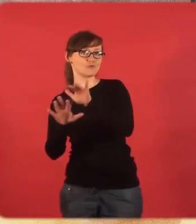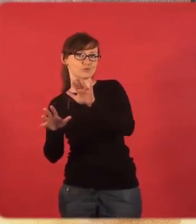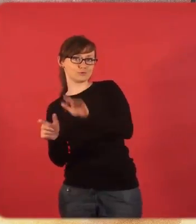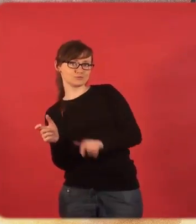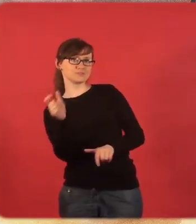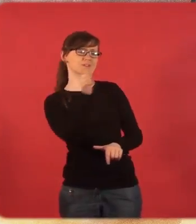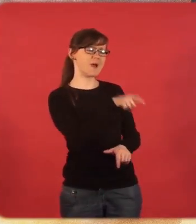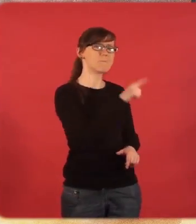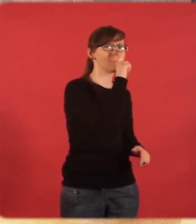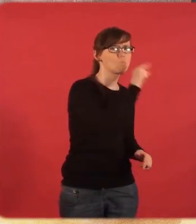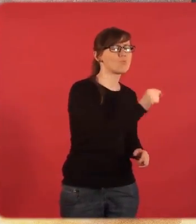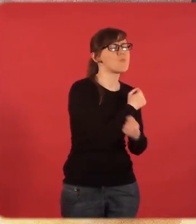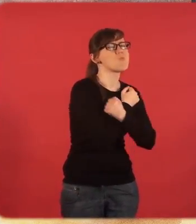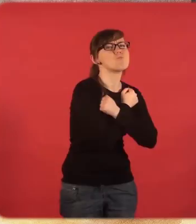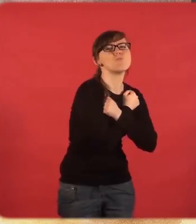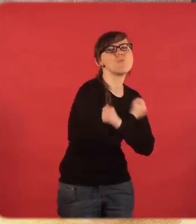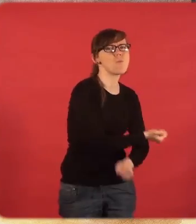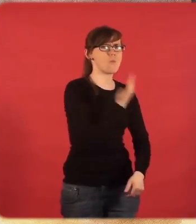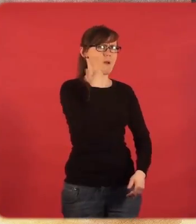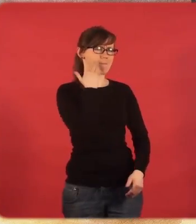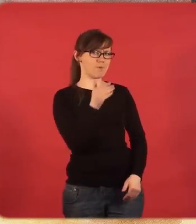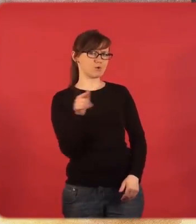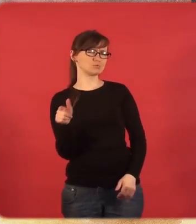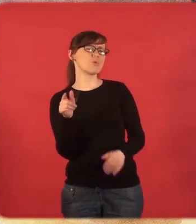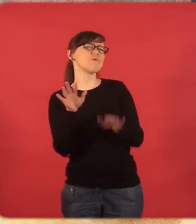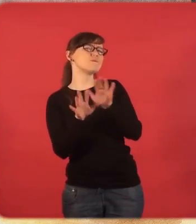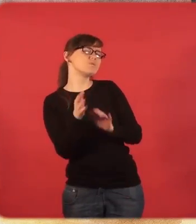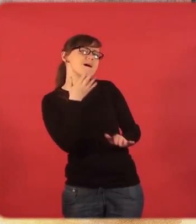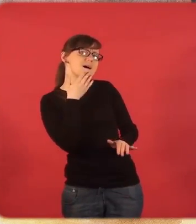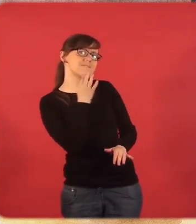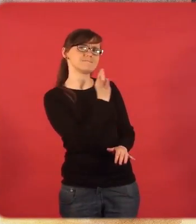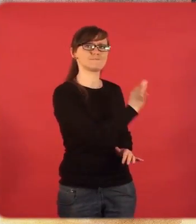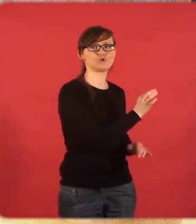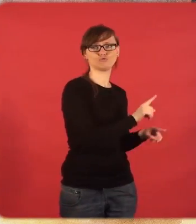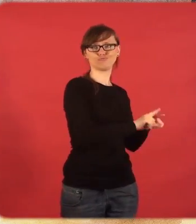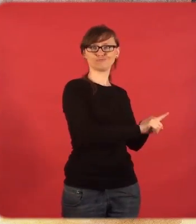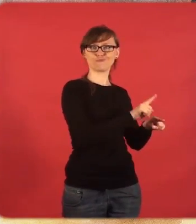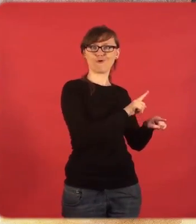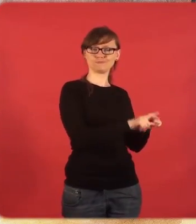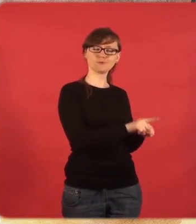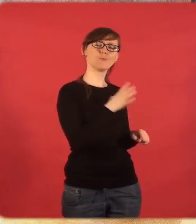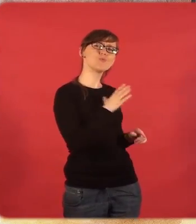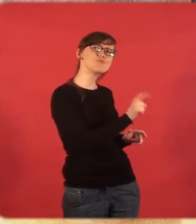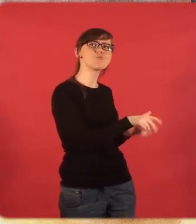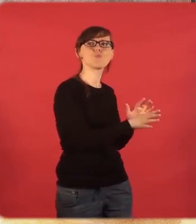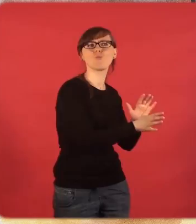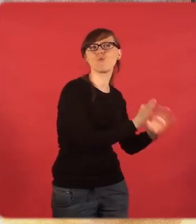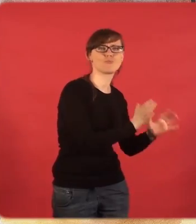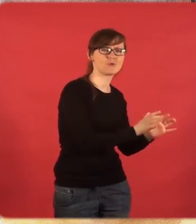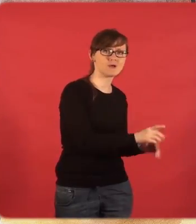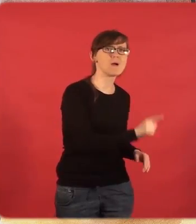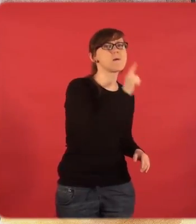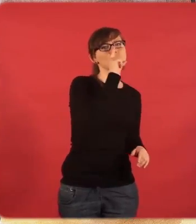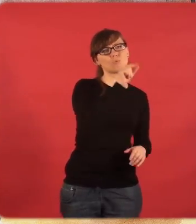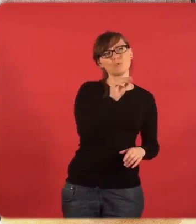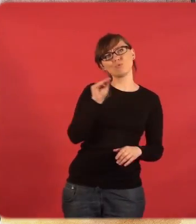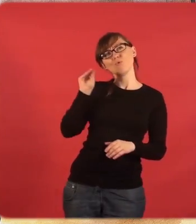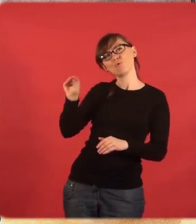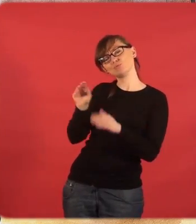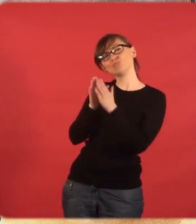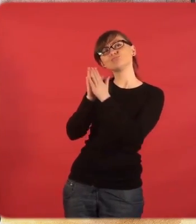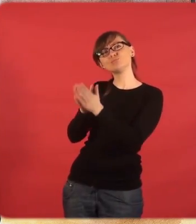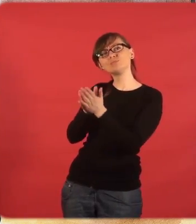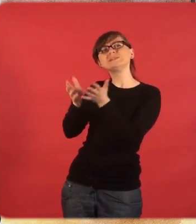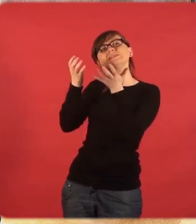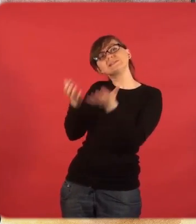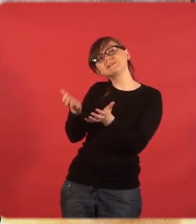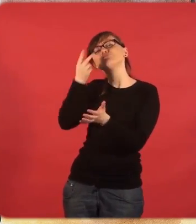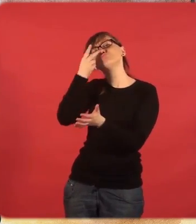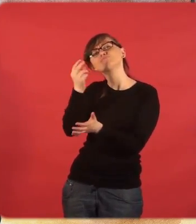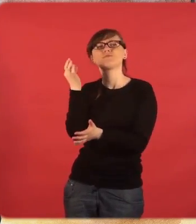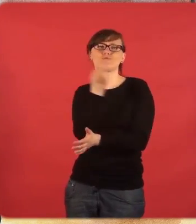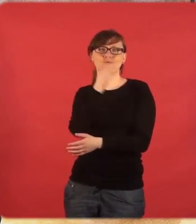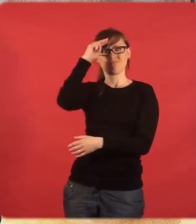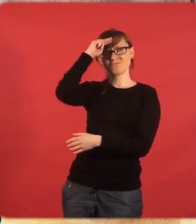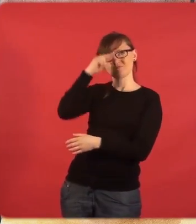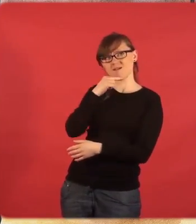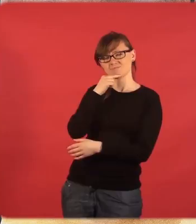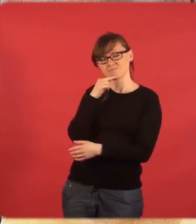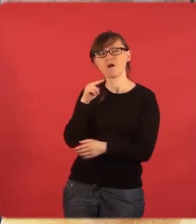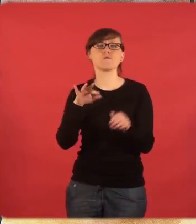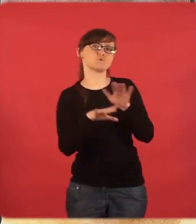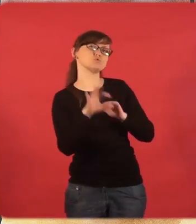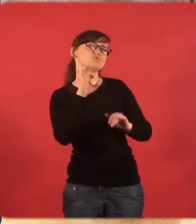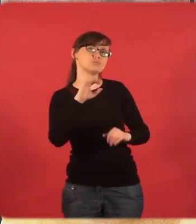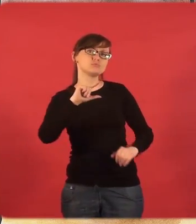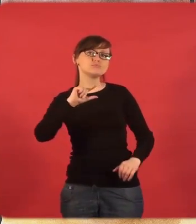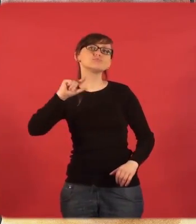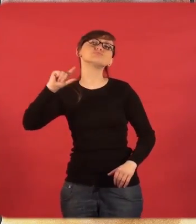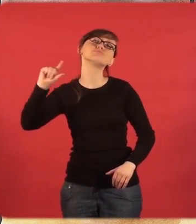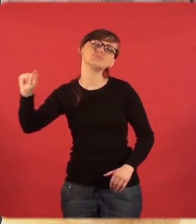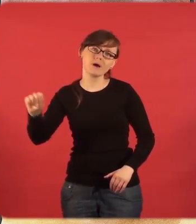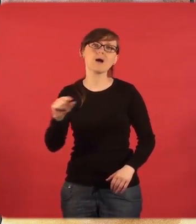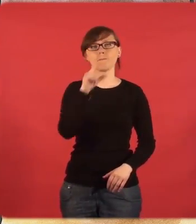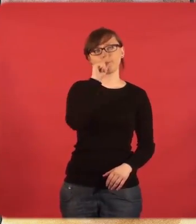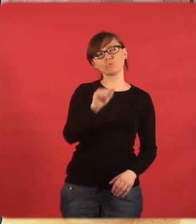Wróżka bardzo pokochała Pinokia i chciała zostać jego siostrzyczką. W trosce o niego posłała po Dżepetta, bo widziała, że pajacyk bardzo za nim tęskni.